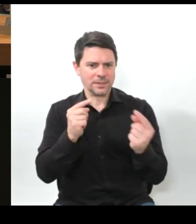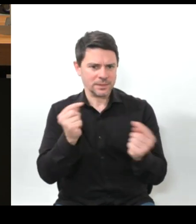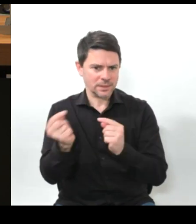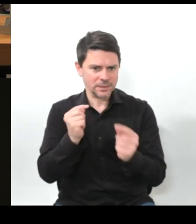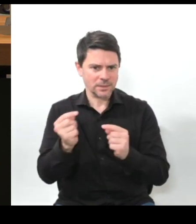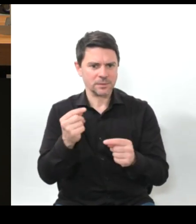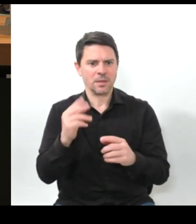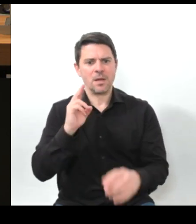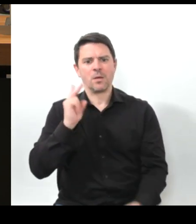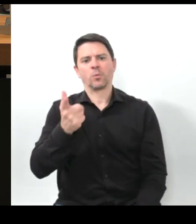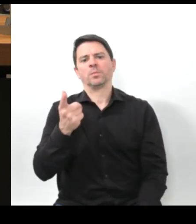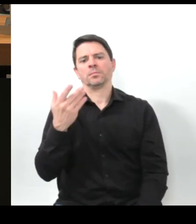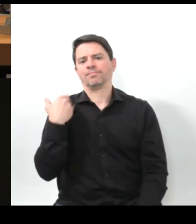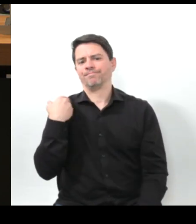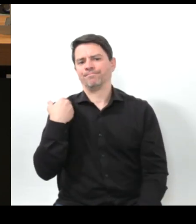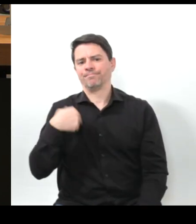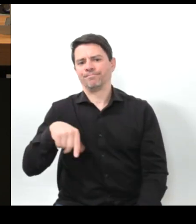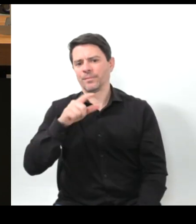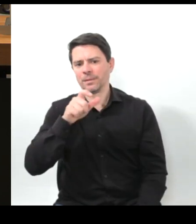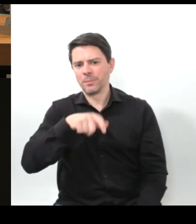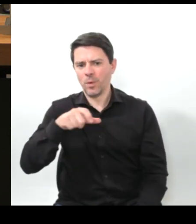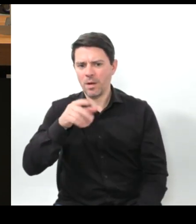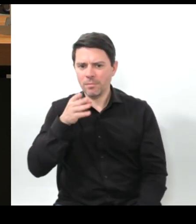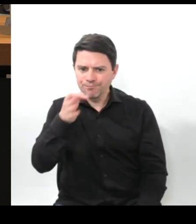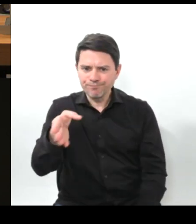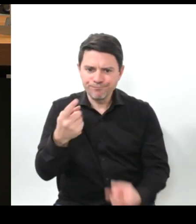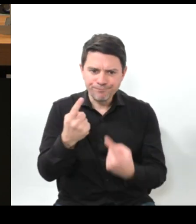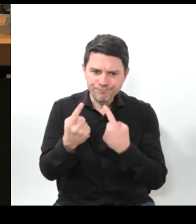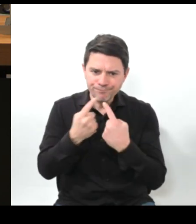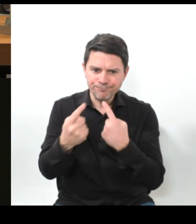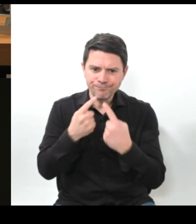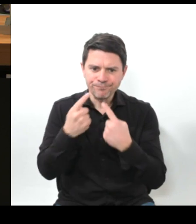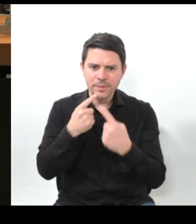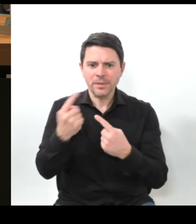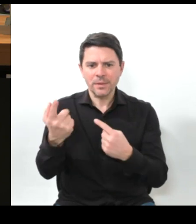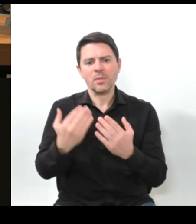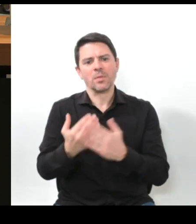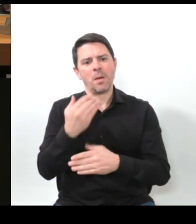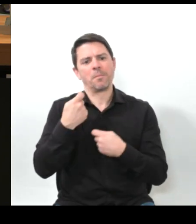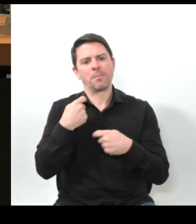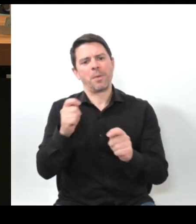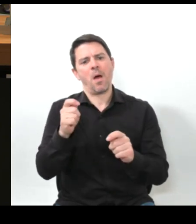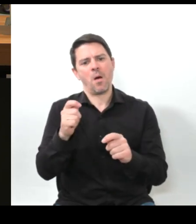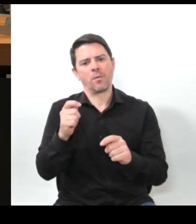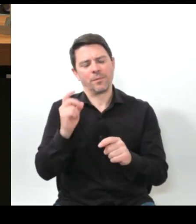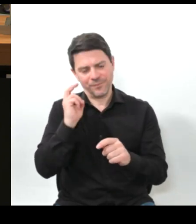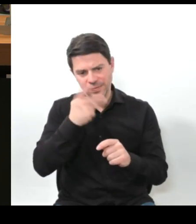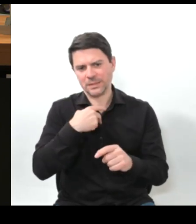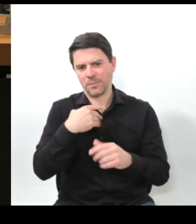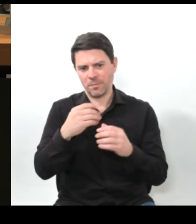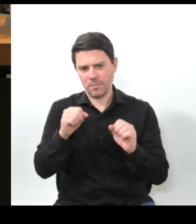geht es auch schneller. Das zeigen andere Beispiele auch. Und das wird der Weg sein, den wir versuchen, den 13. Februar zu gehen.